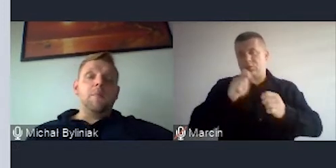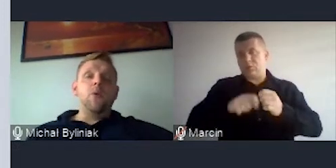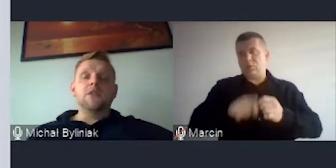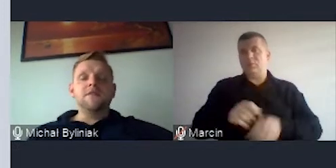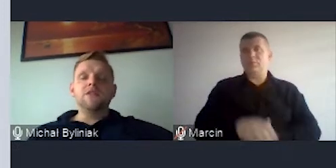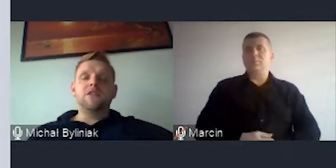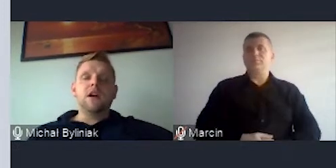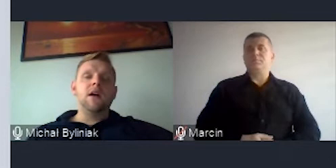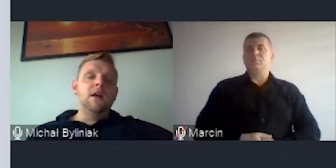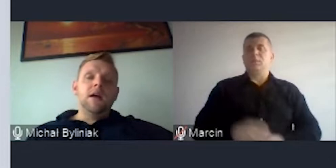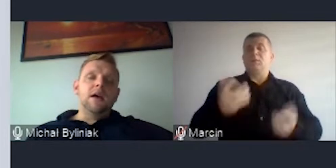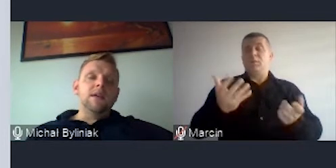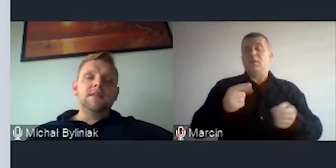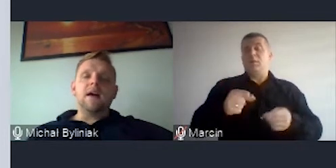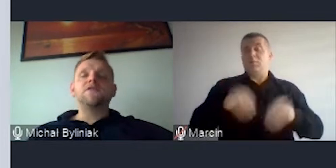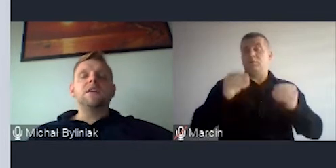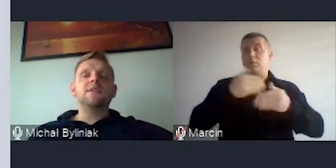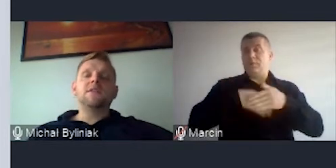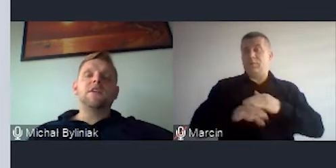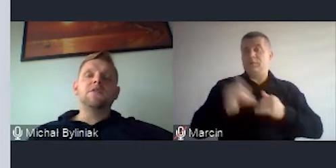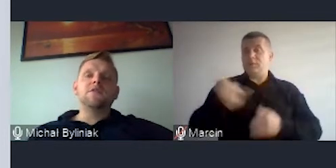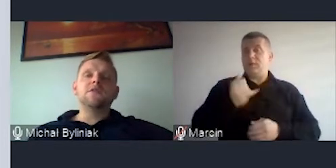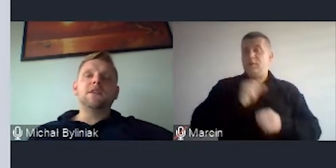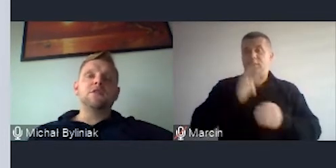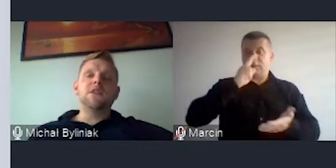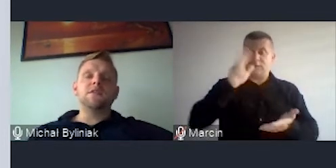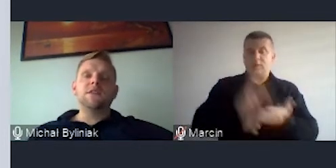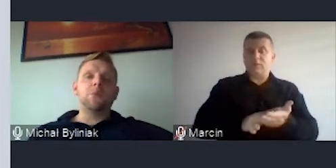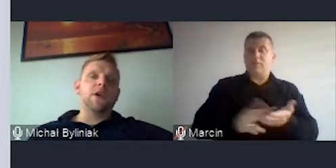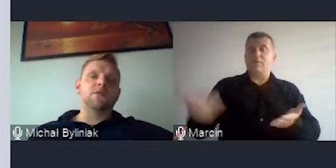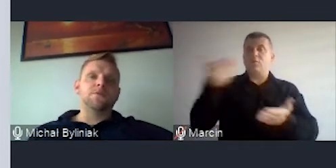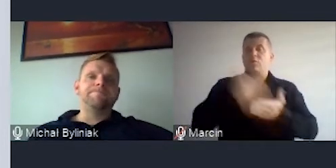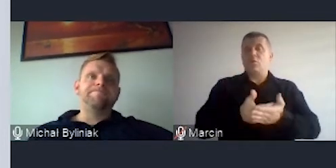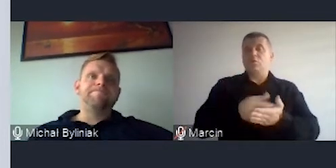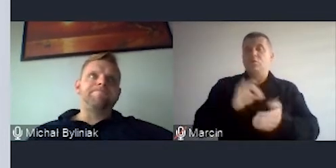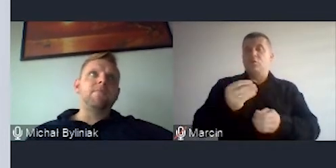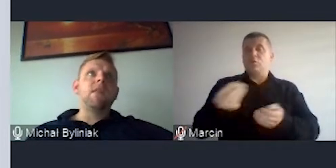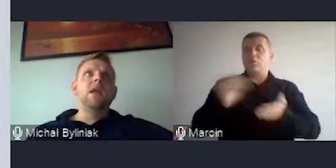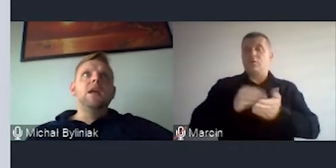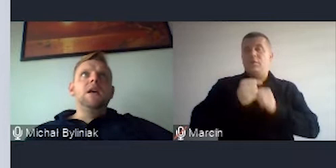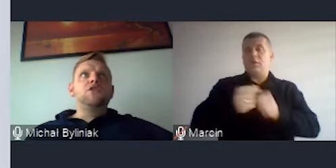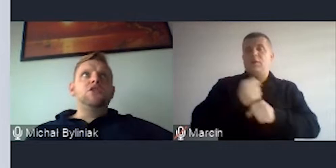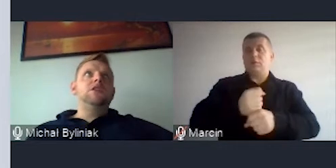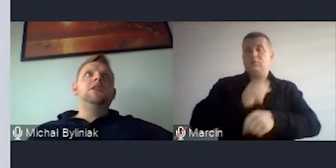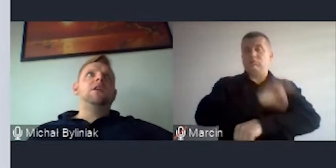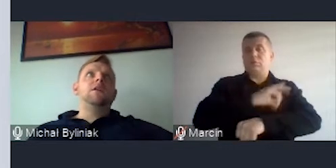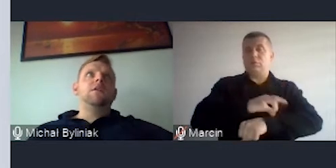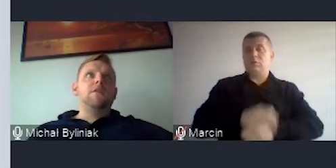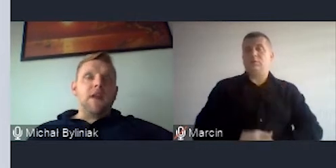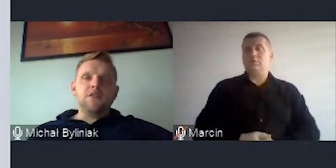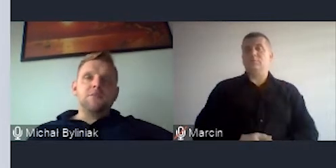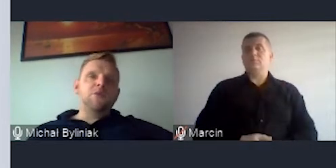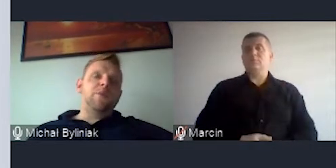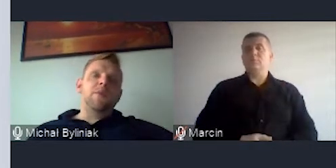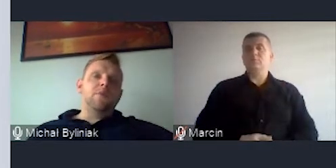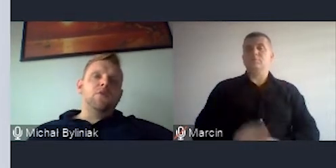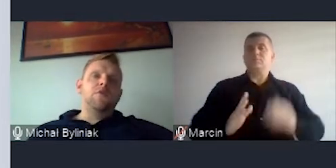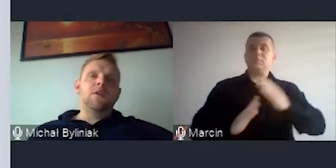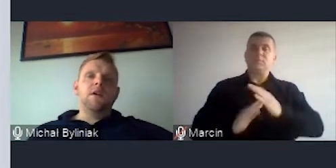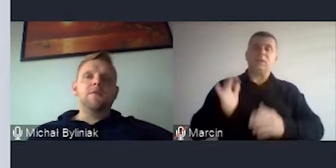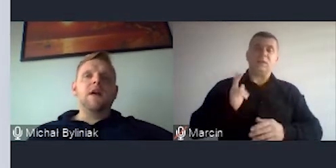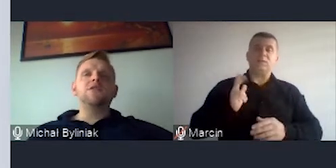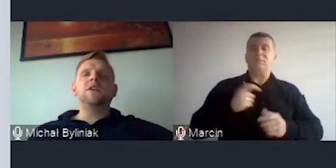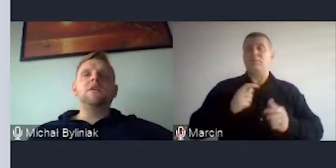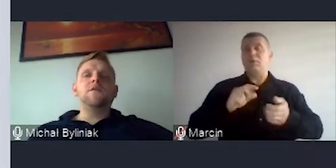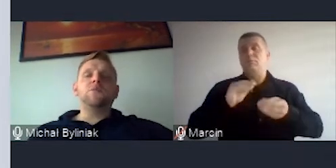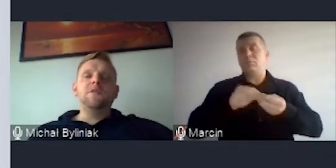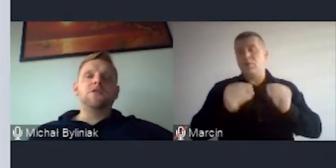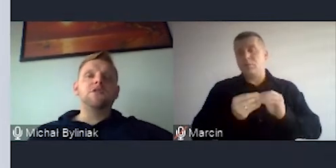Punktem wyjścia zawsze jest zatwierdzony wniosek o dofinansowanie projektu, czyli w razie problemów, w razie wątpliwości,